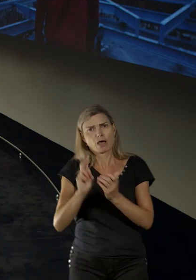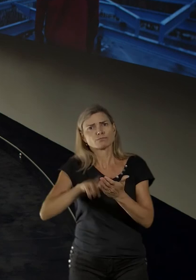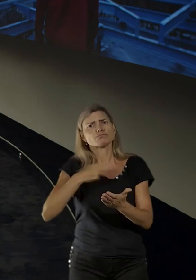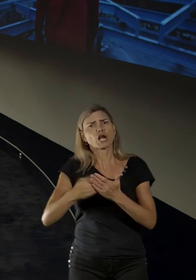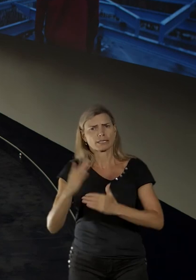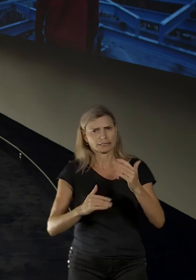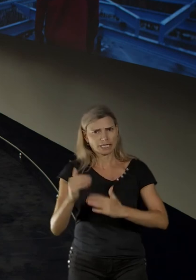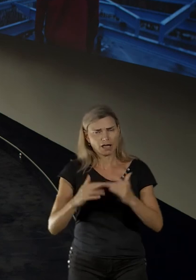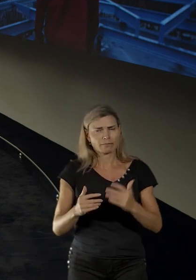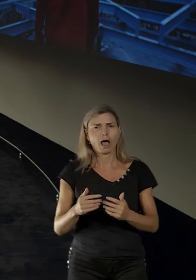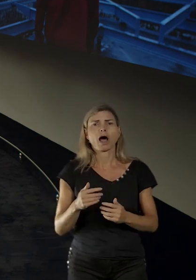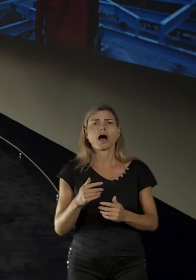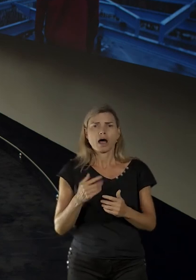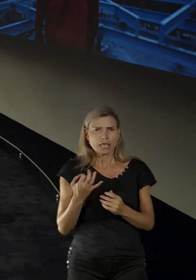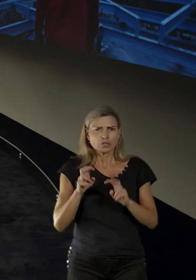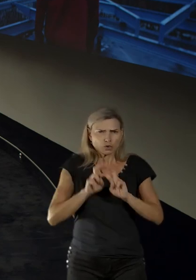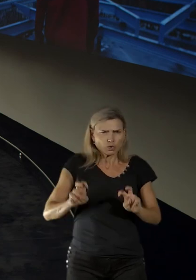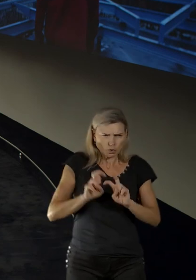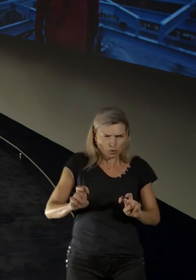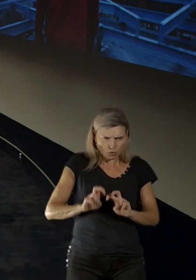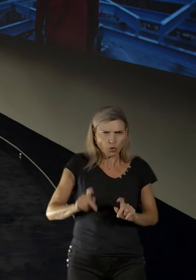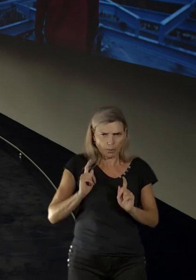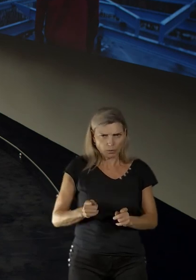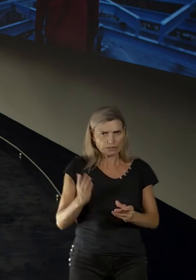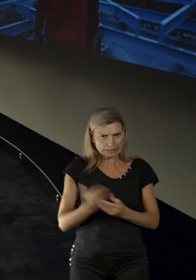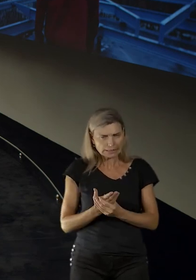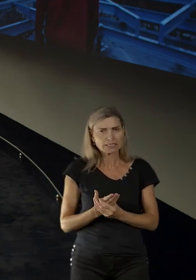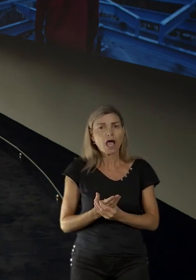územní plán části města. A ty se standardně projednávají způsobem,